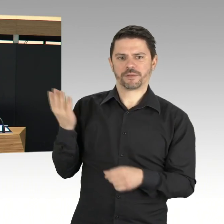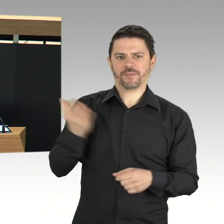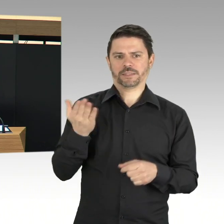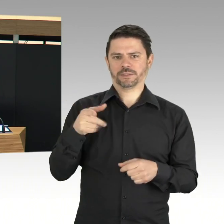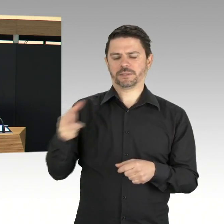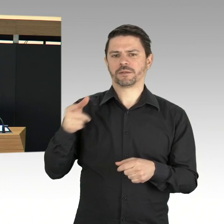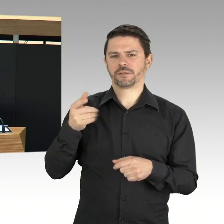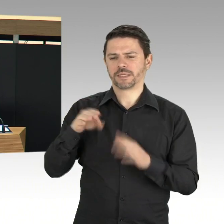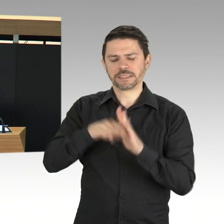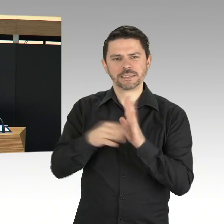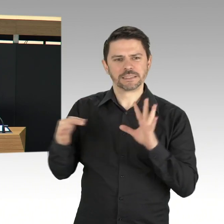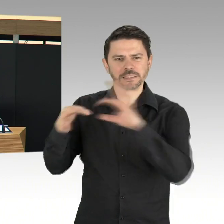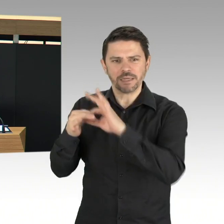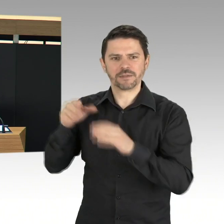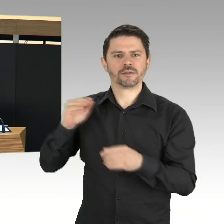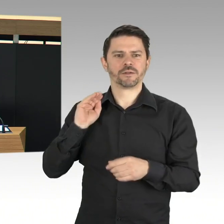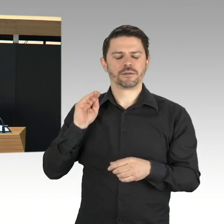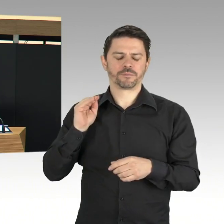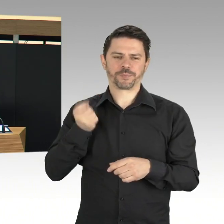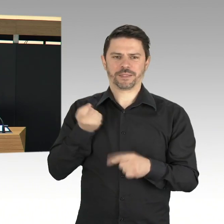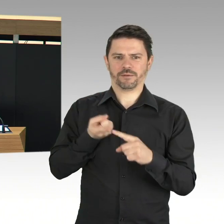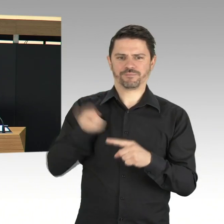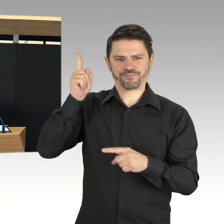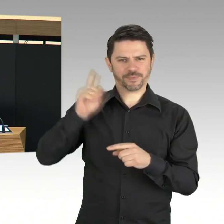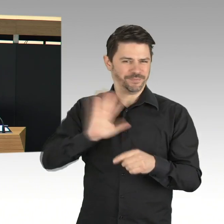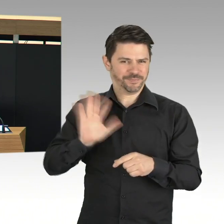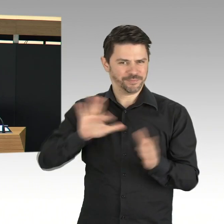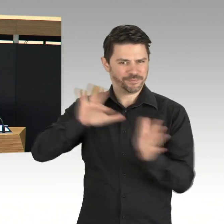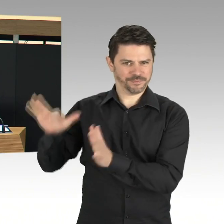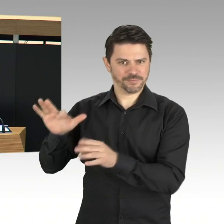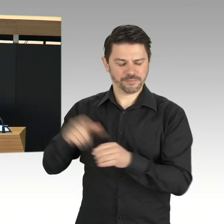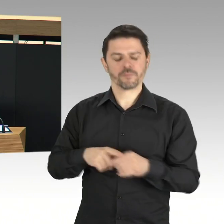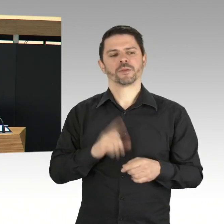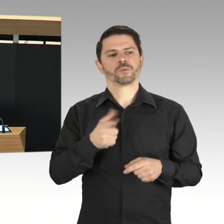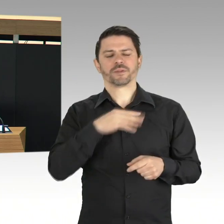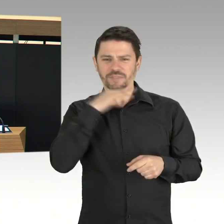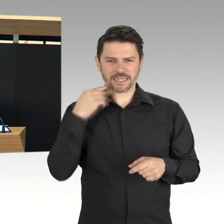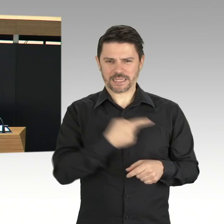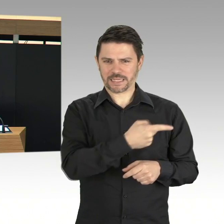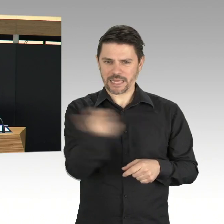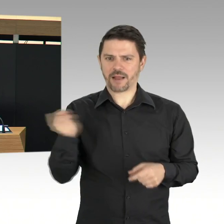und darüber hinaus getroffen. Zum Beispiel mit der Möglichkeit des Inflationsausgleichs ab 2022